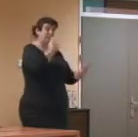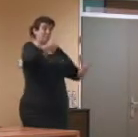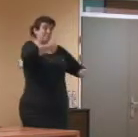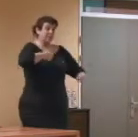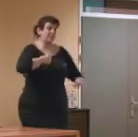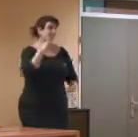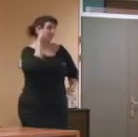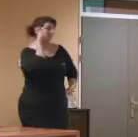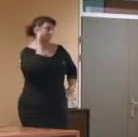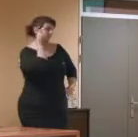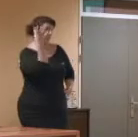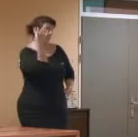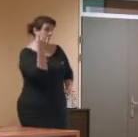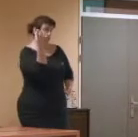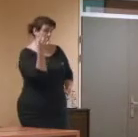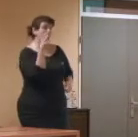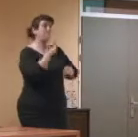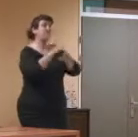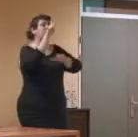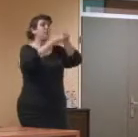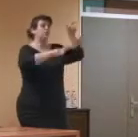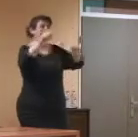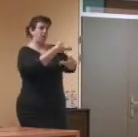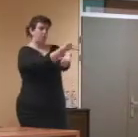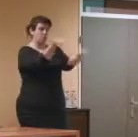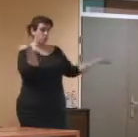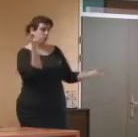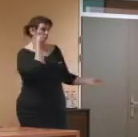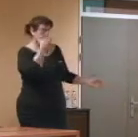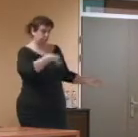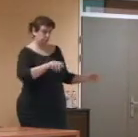de la ciudadanía. Dicho esto y antes de que